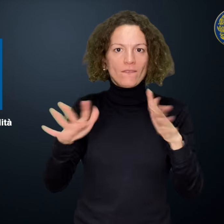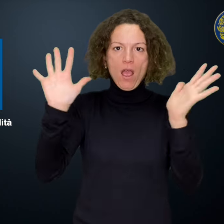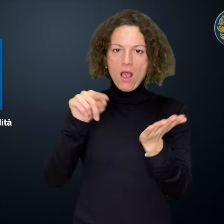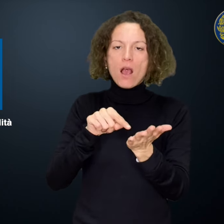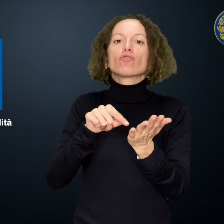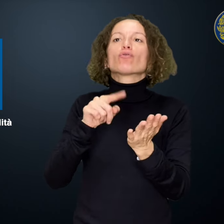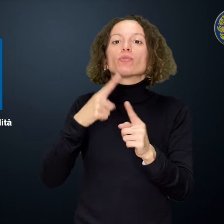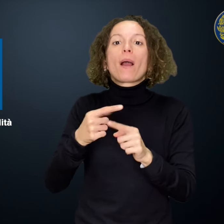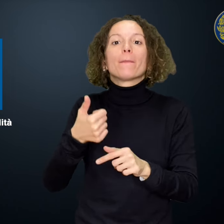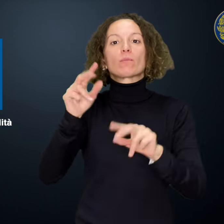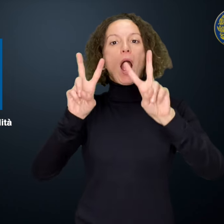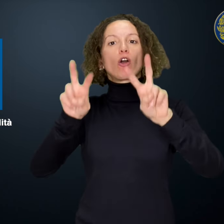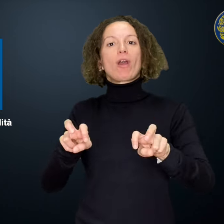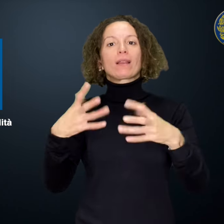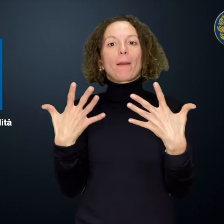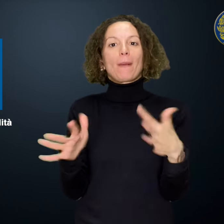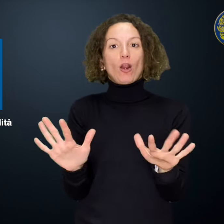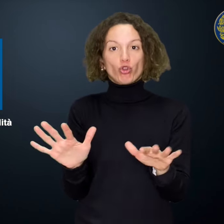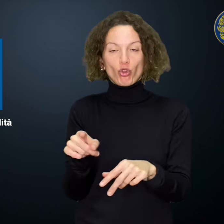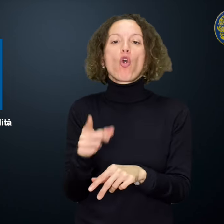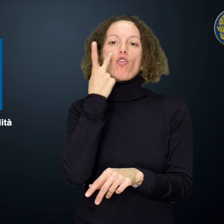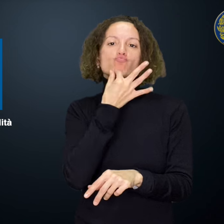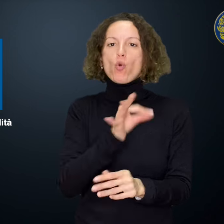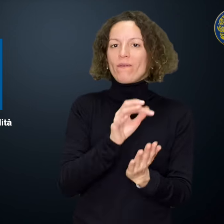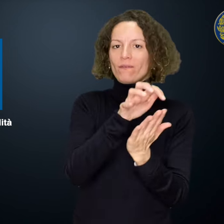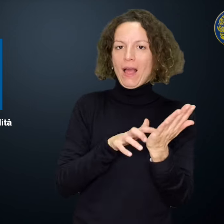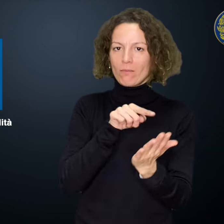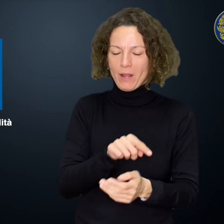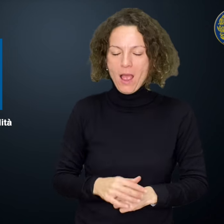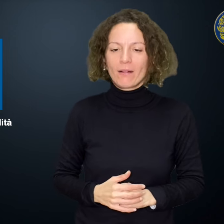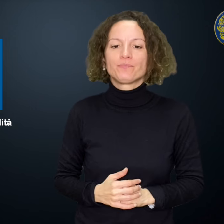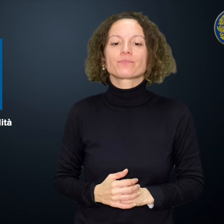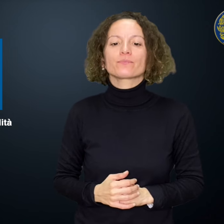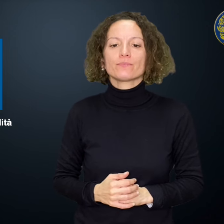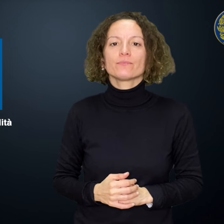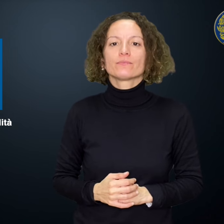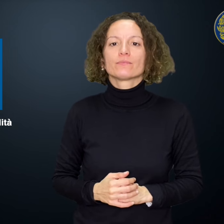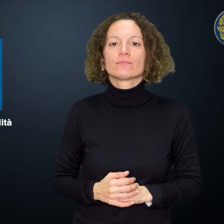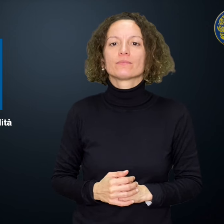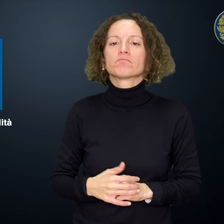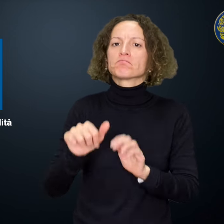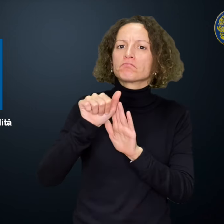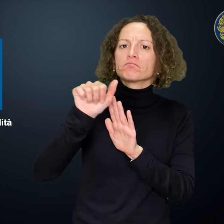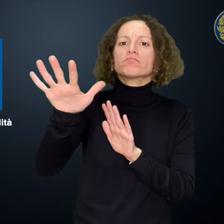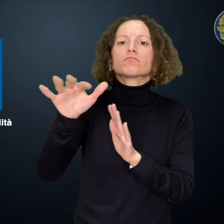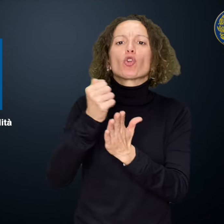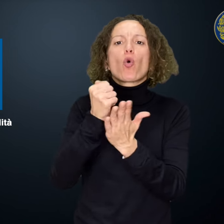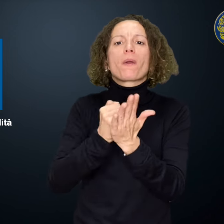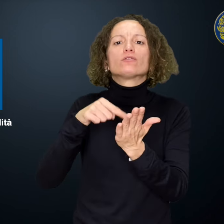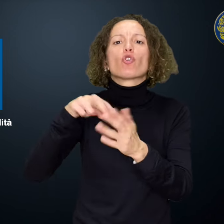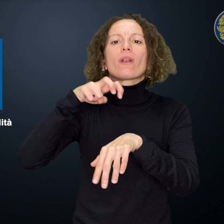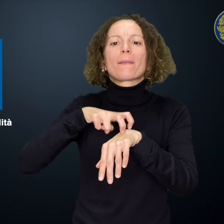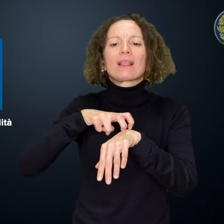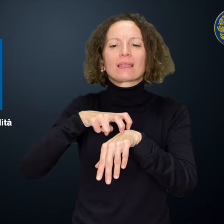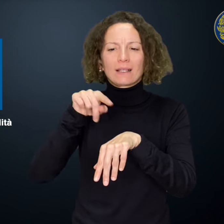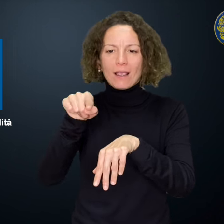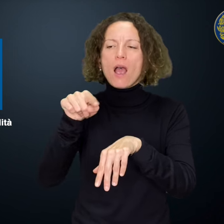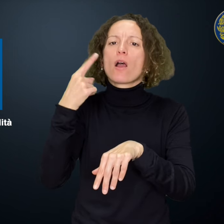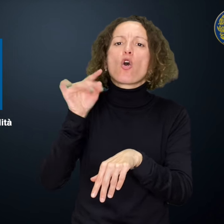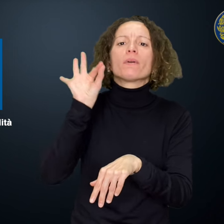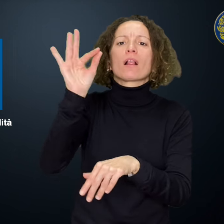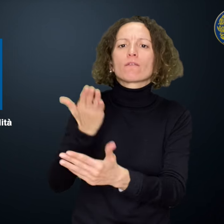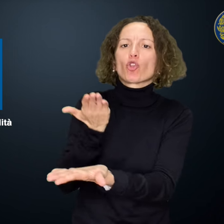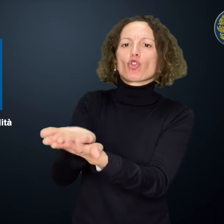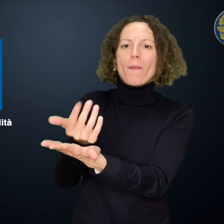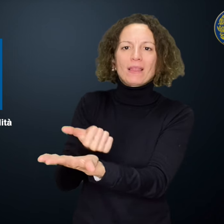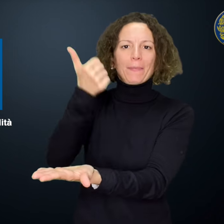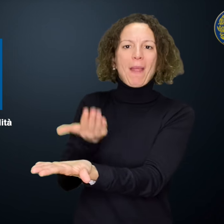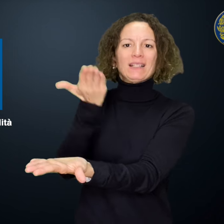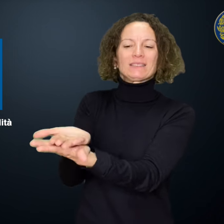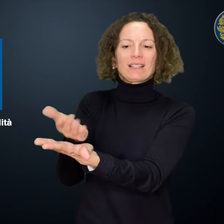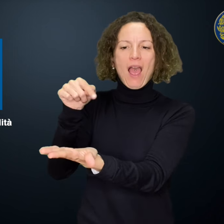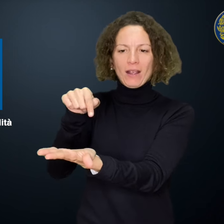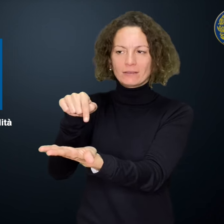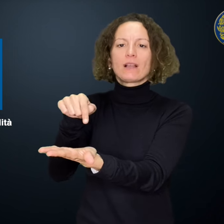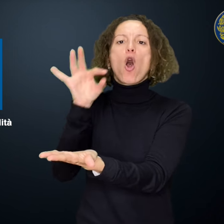almeno dal punto di vista del primo accertamento sanitario; trasmettere la documentazione medica per le domande di